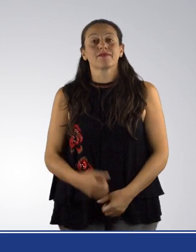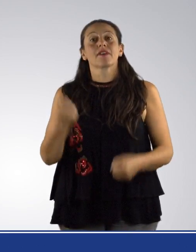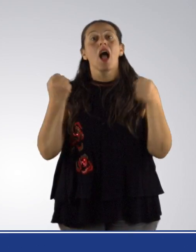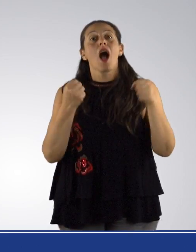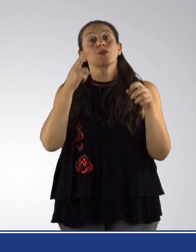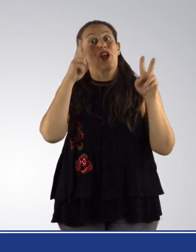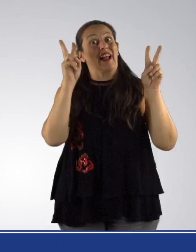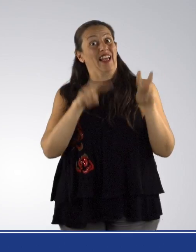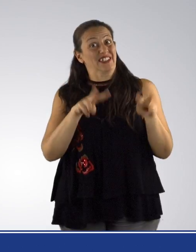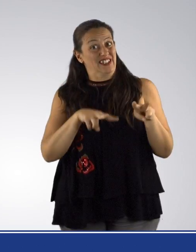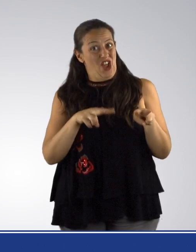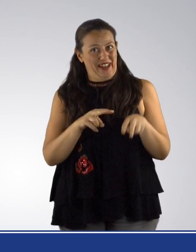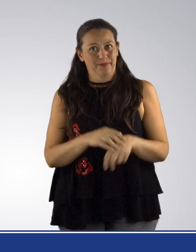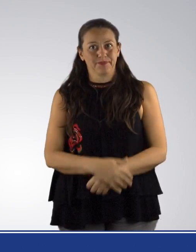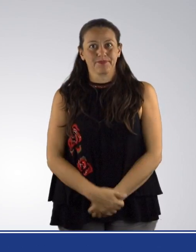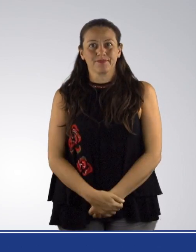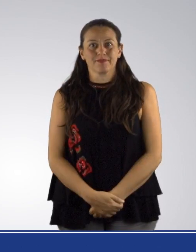Revisione auto